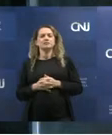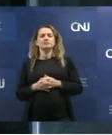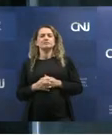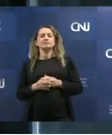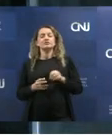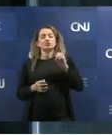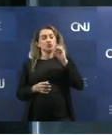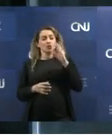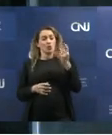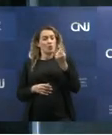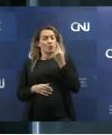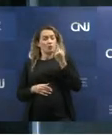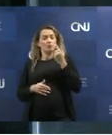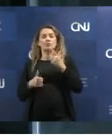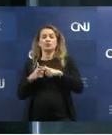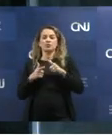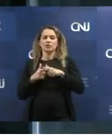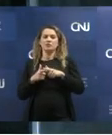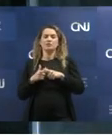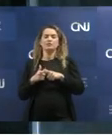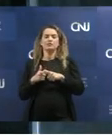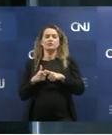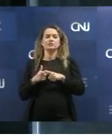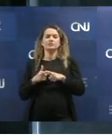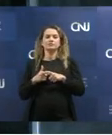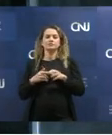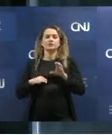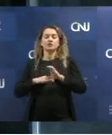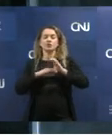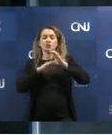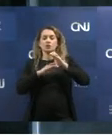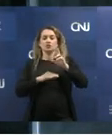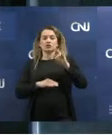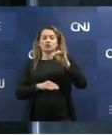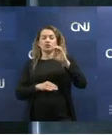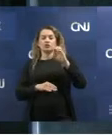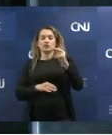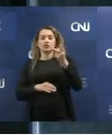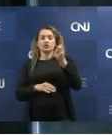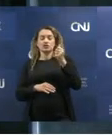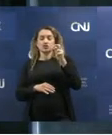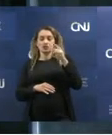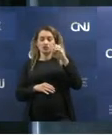que o um conselheiro Richard Pae Kim, com uma morosidade exacerbada.